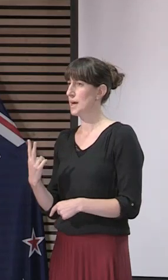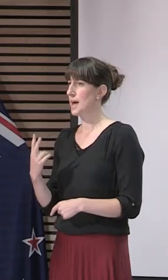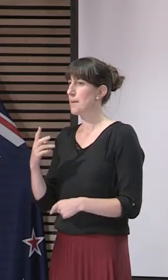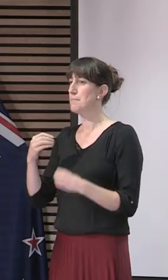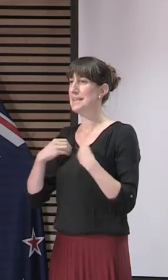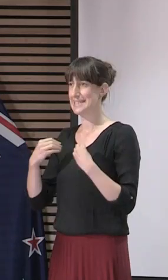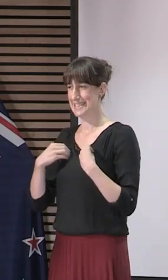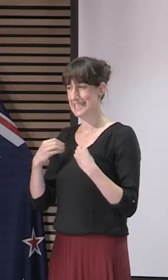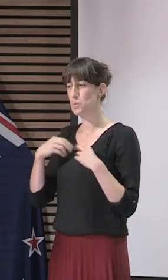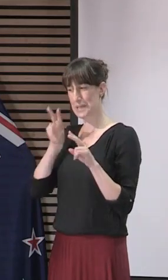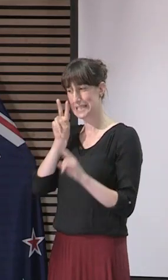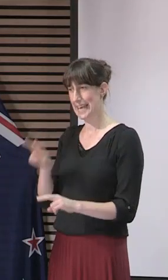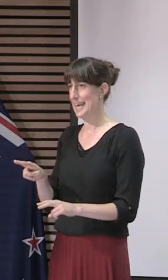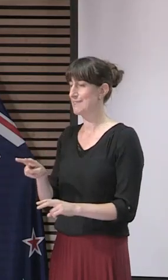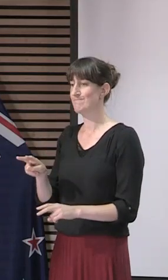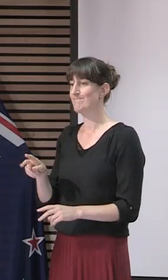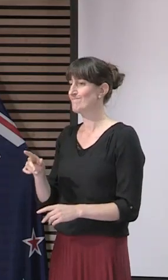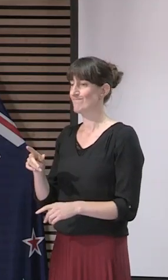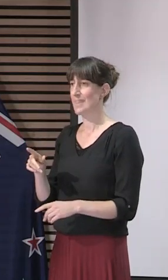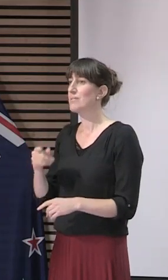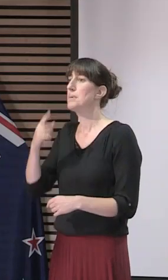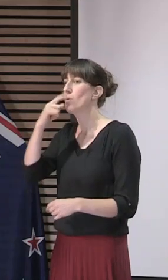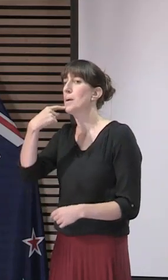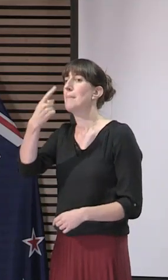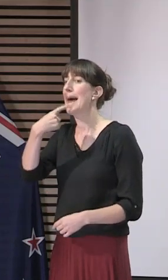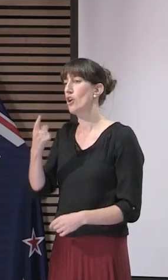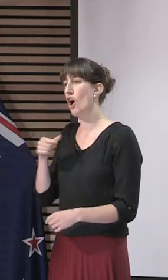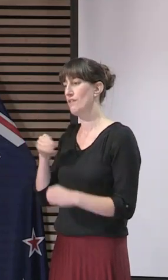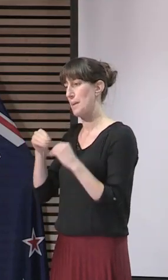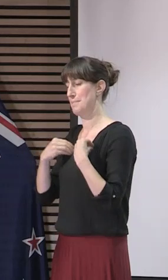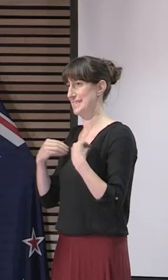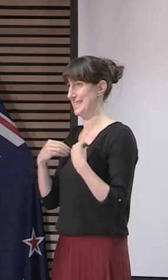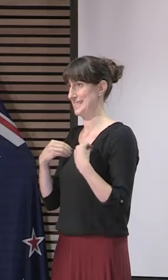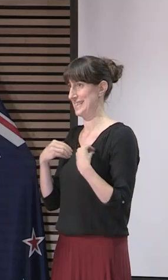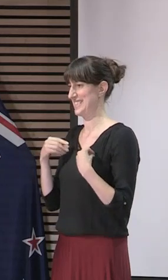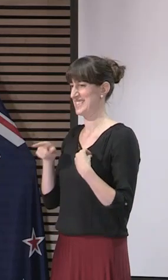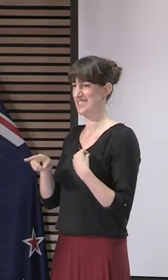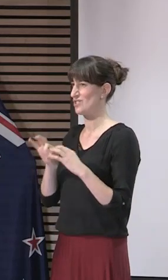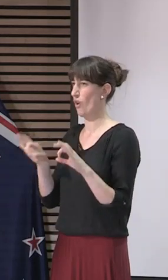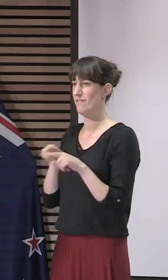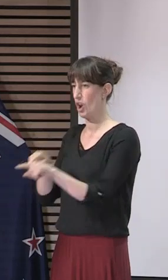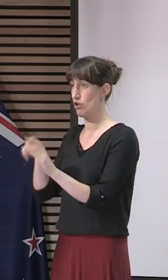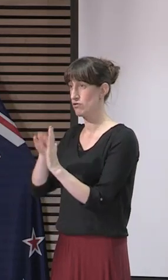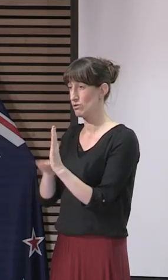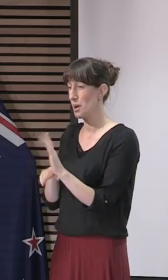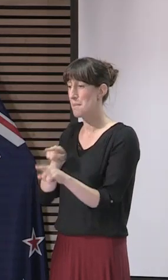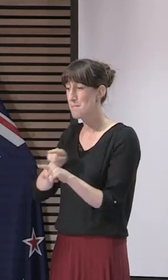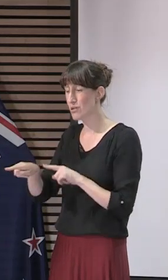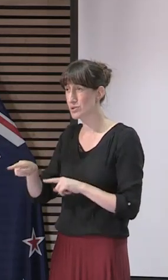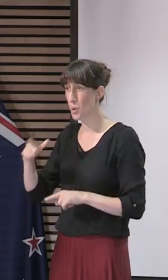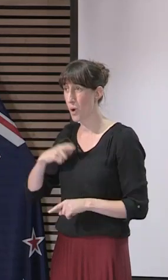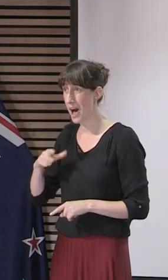nga whakatupato i tukuna. Hei